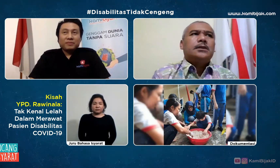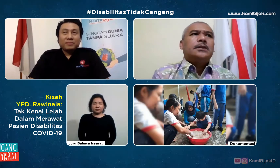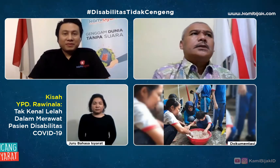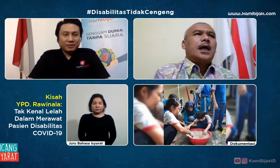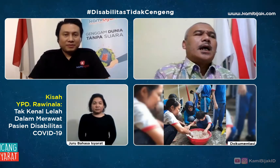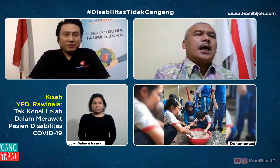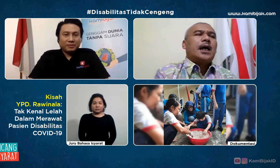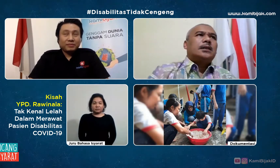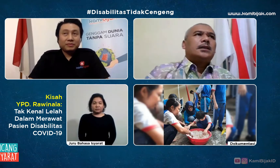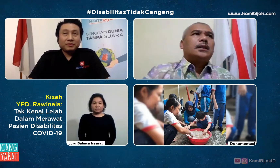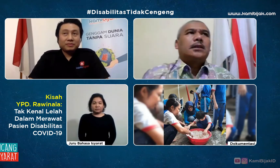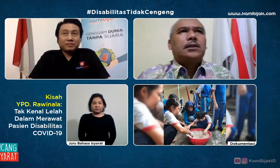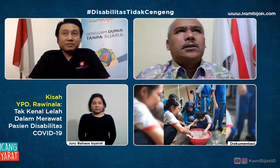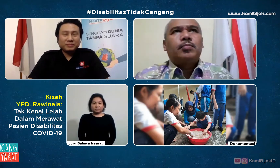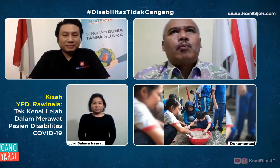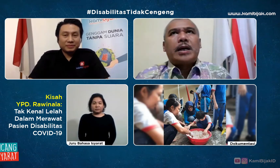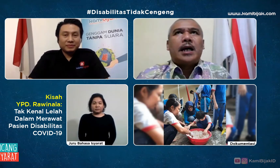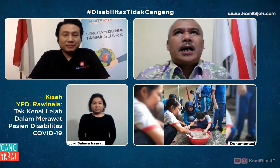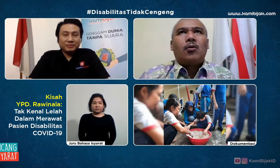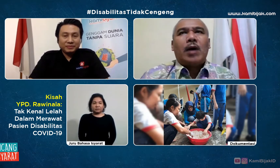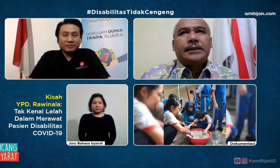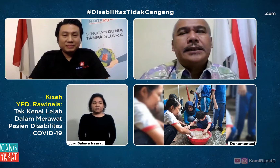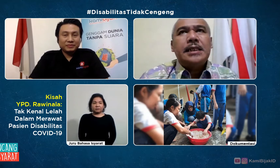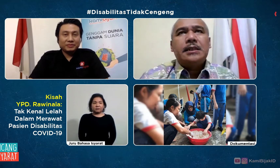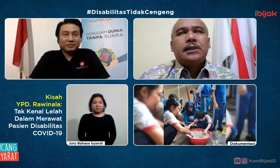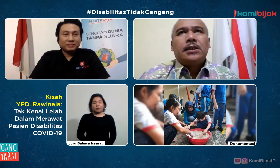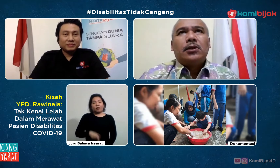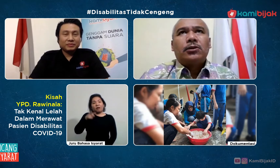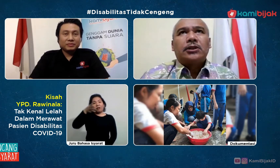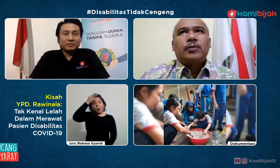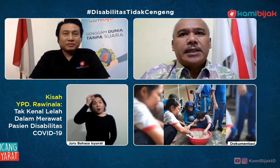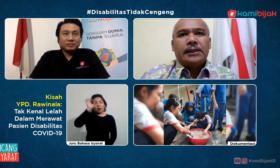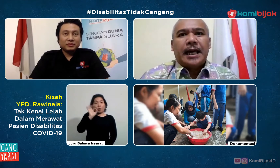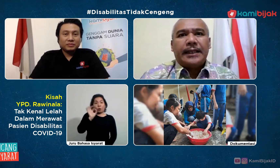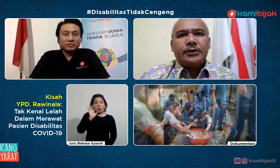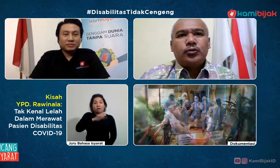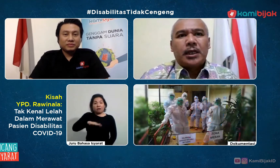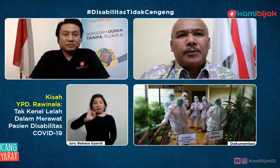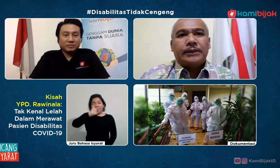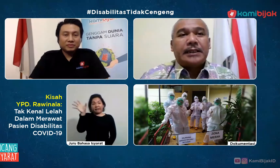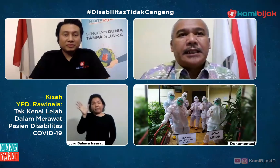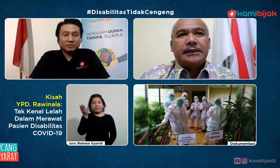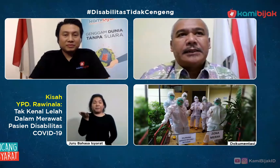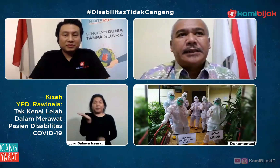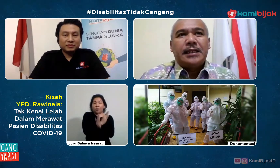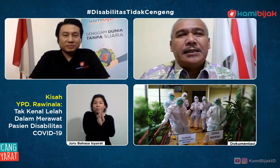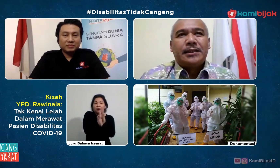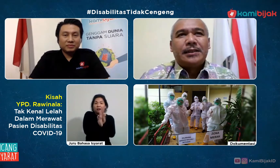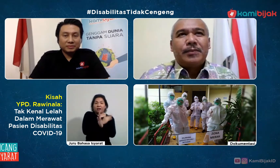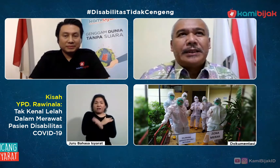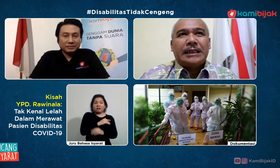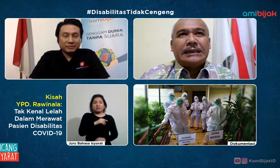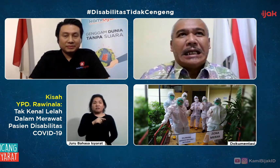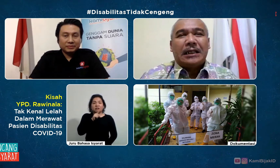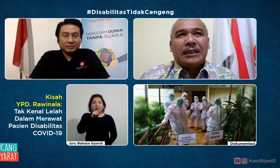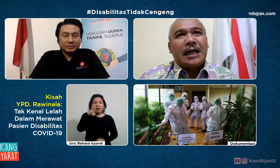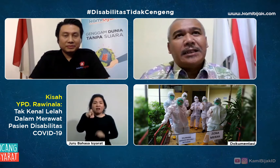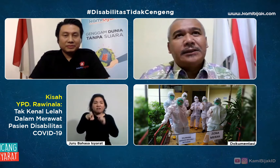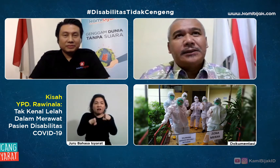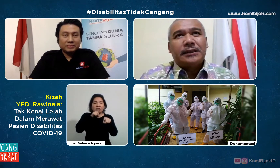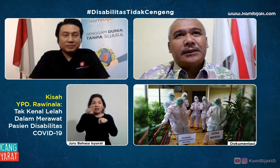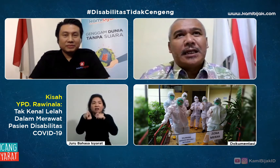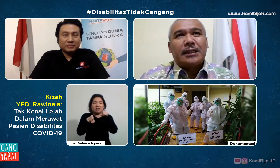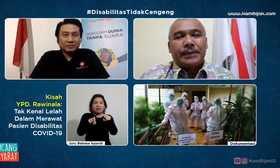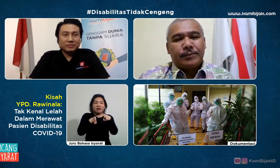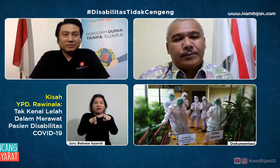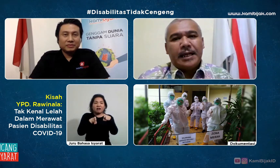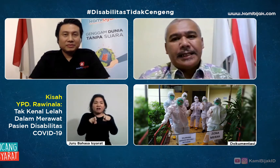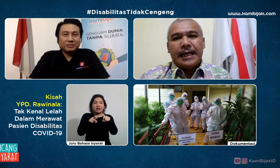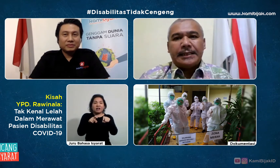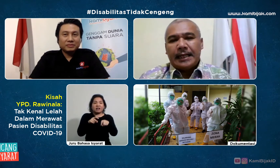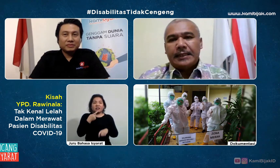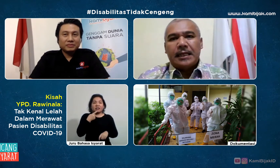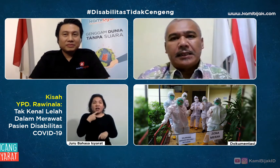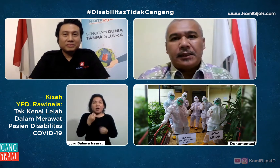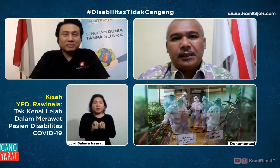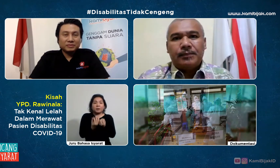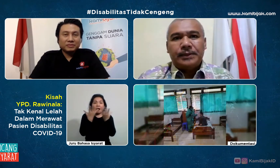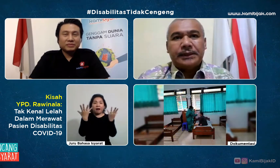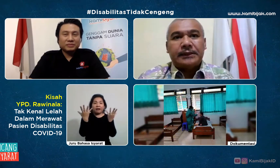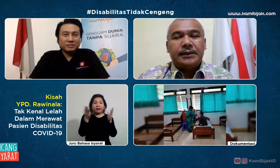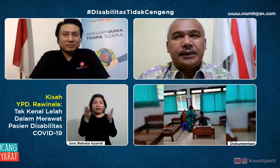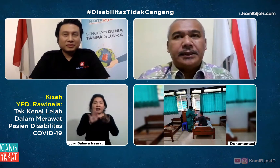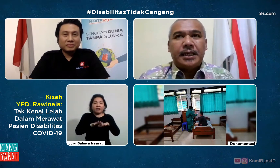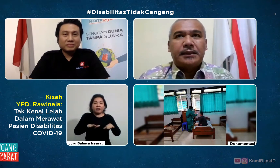Pada awalnya orang tua yang lain juga bertanya-tanya menanyakan tentang perkembangan anak-anak peserta didik